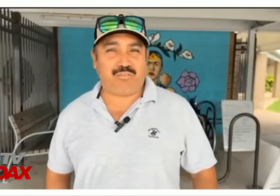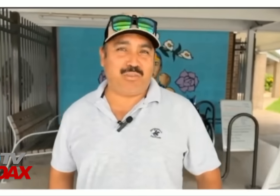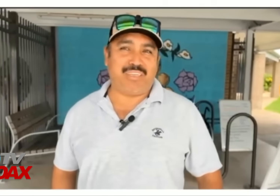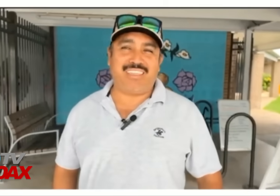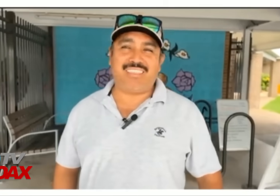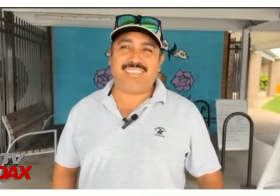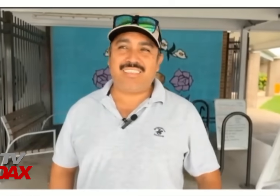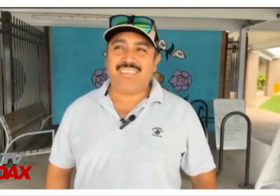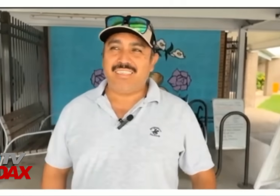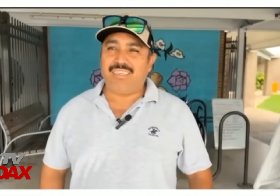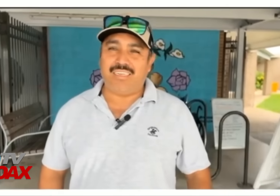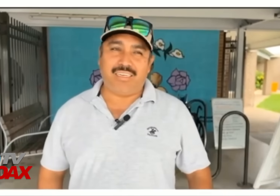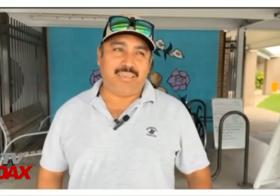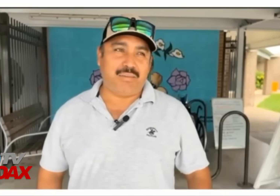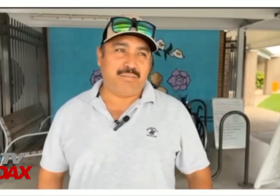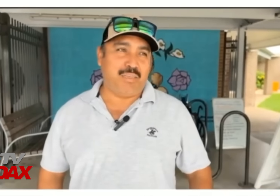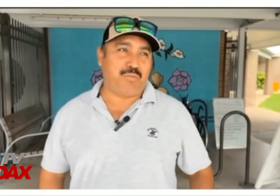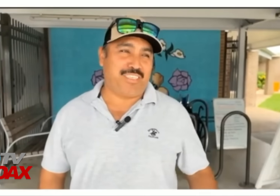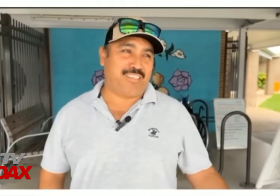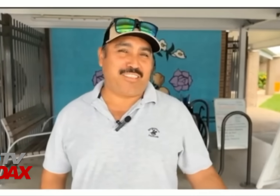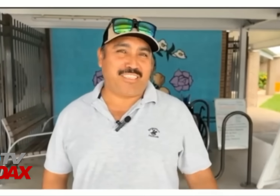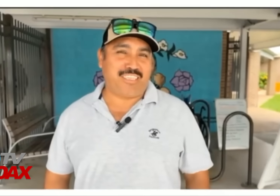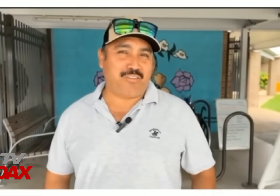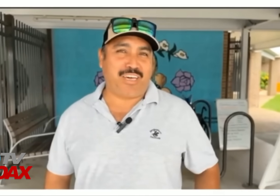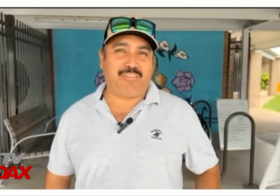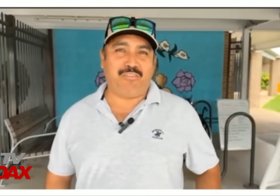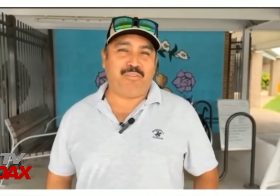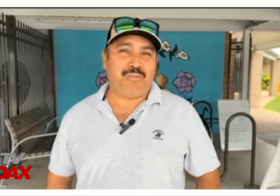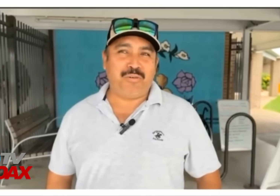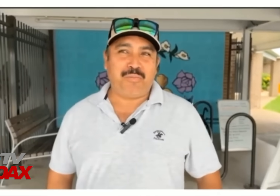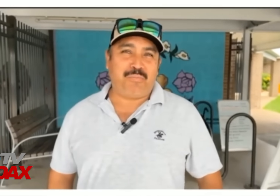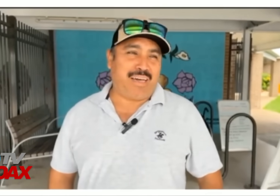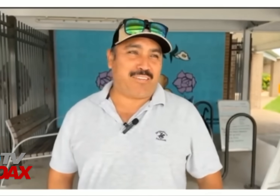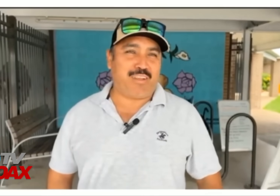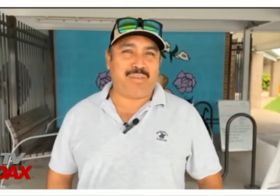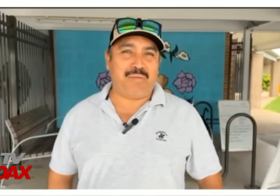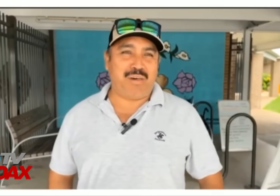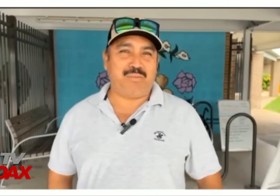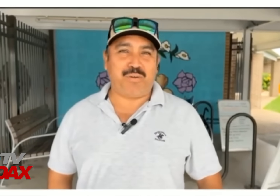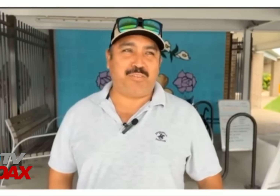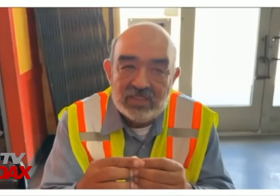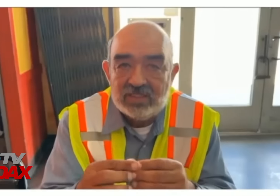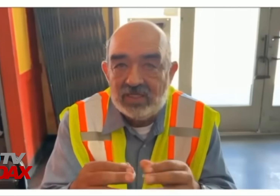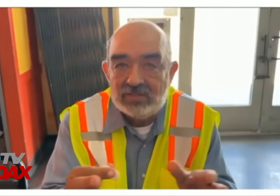nosotros los inmigrantes eh si ya está todo caro y luego pagar todavía más impuestos y ese dinero